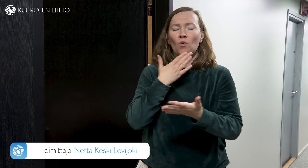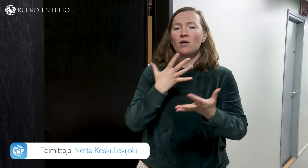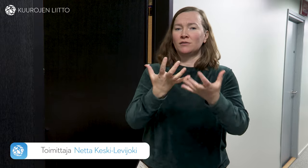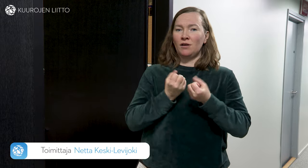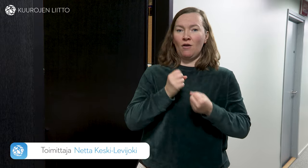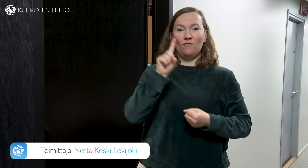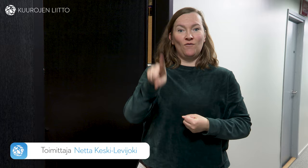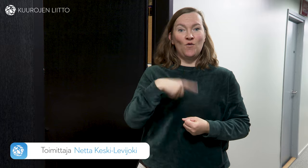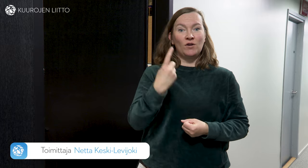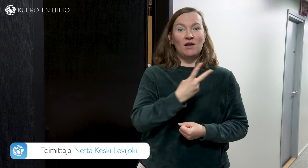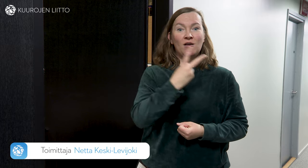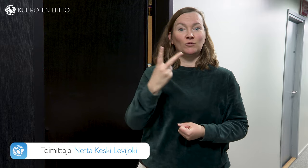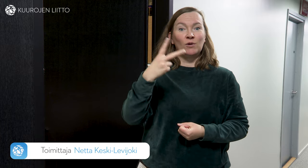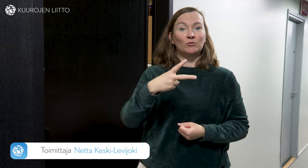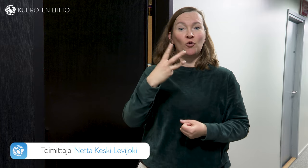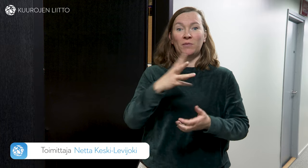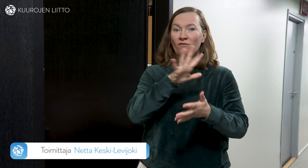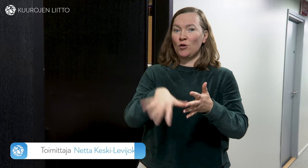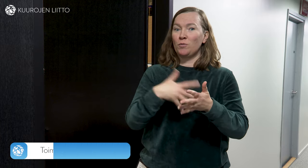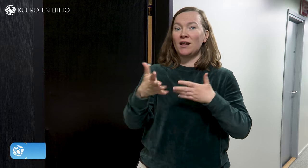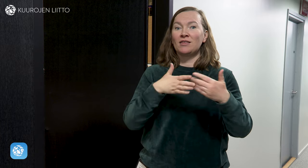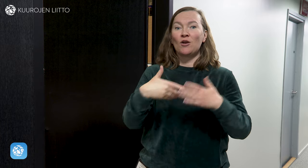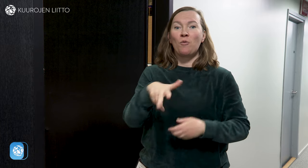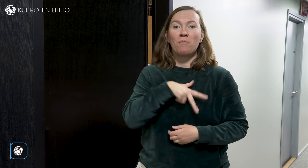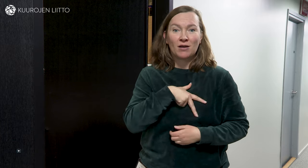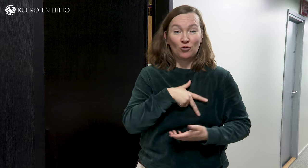Vuoden viittomakieliteko 2023 -palkinnon voittajaksi.